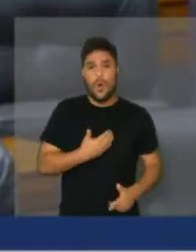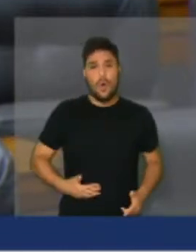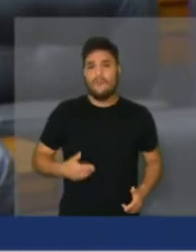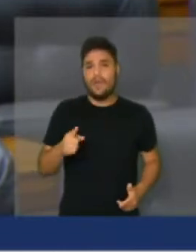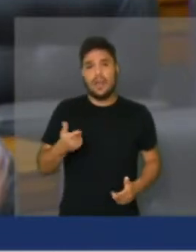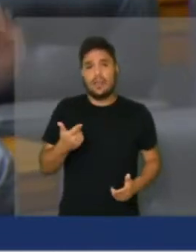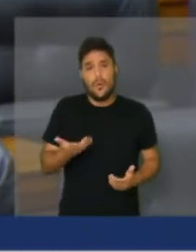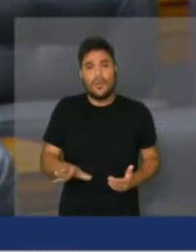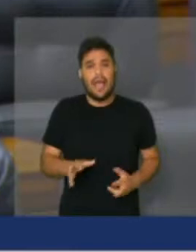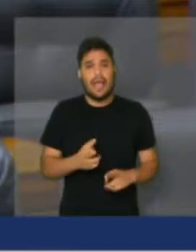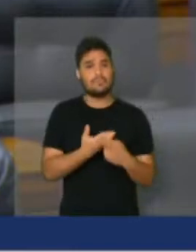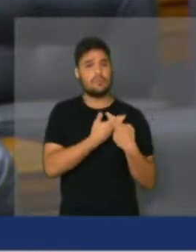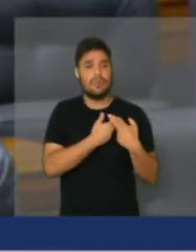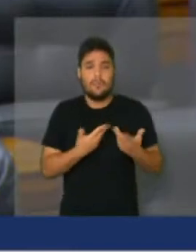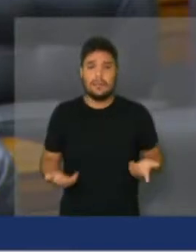30 SEGUNDOS PARA CONCLUIR, SENHOR PRESIDENTE. PARA